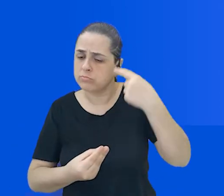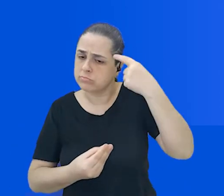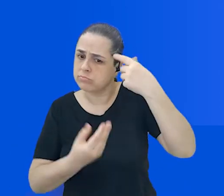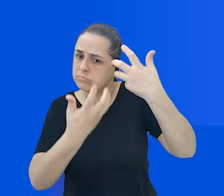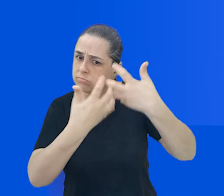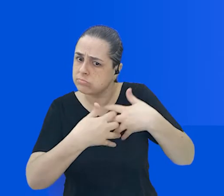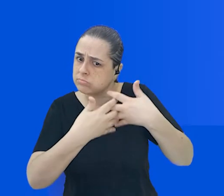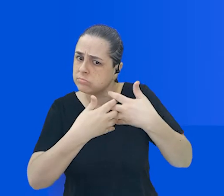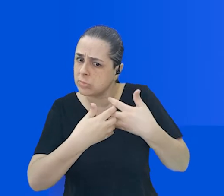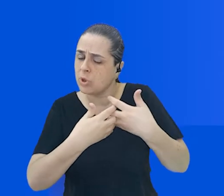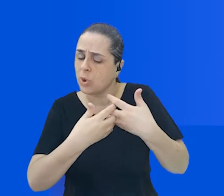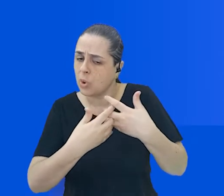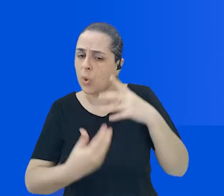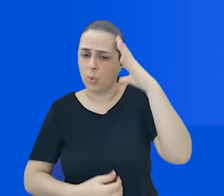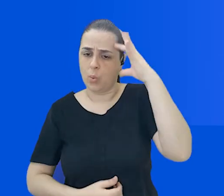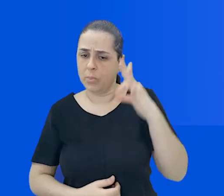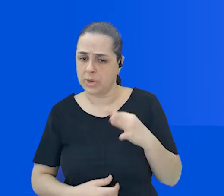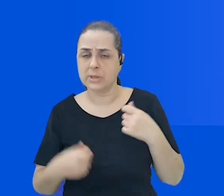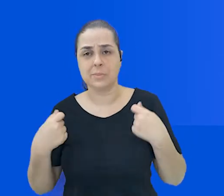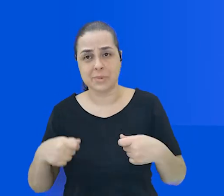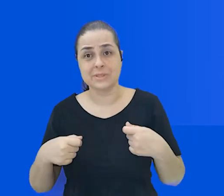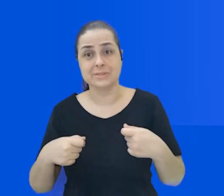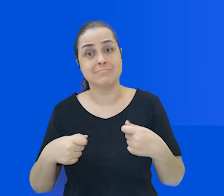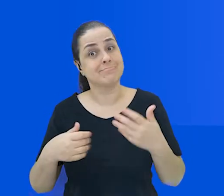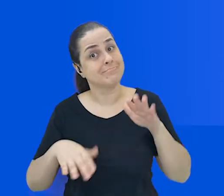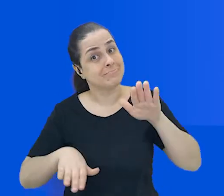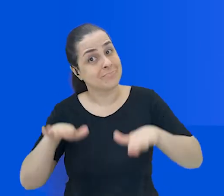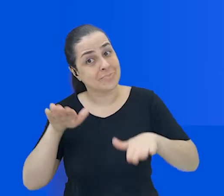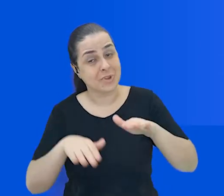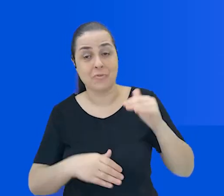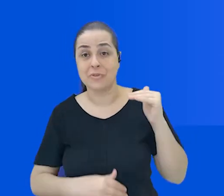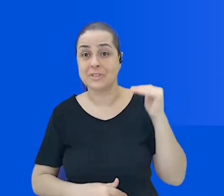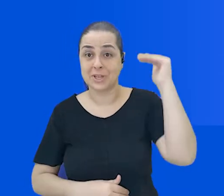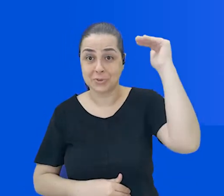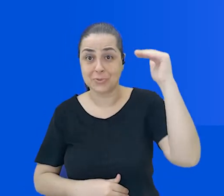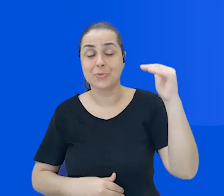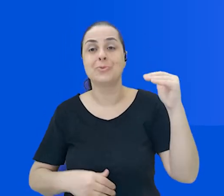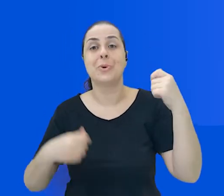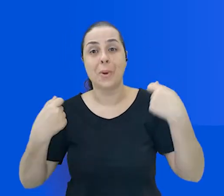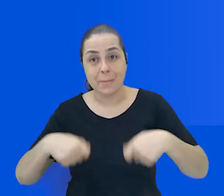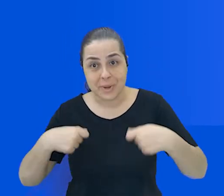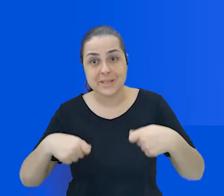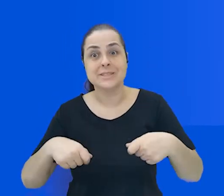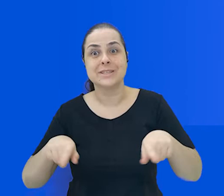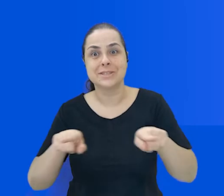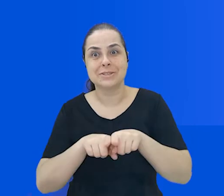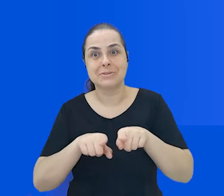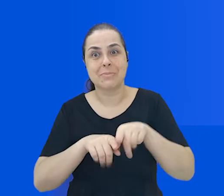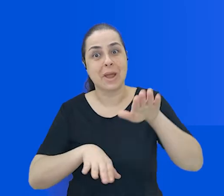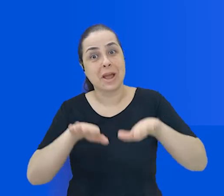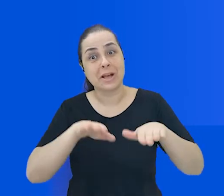Então, acho que é só pra reforçar que acho que talvez os adultos precisem, tanto ou mais do que as crianças